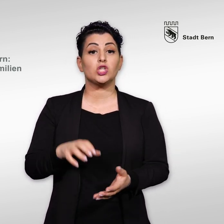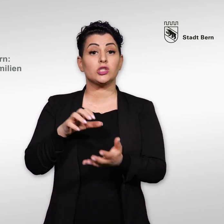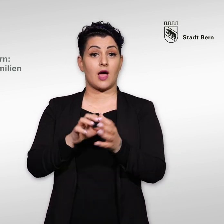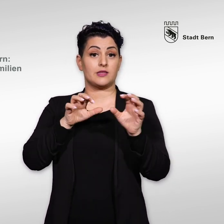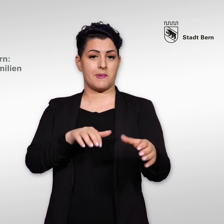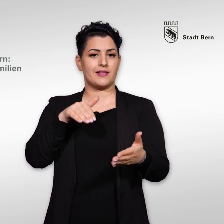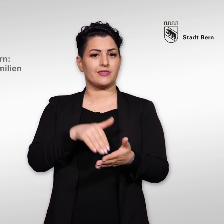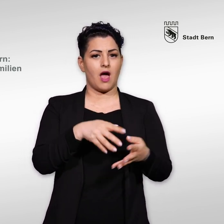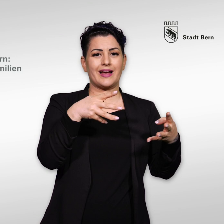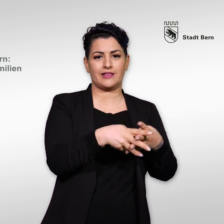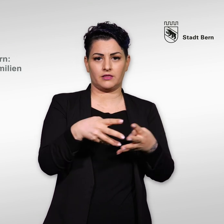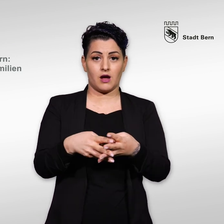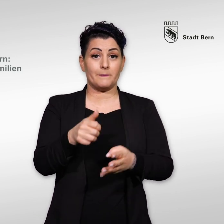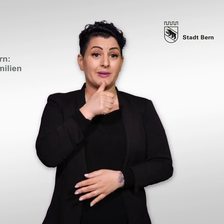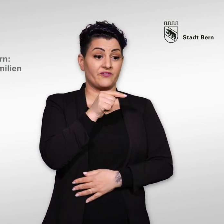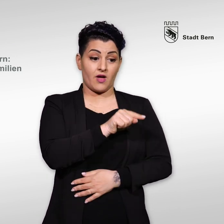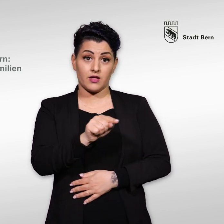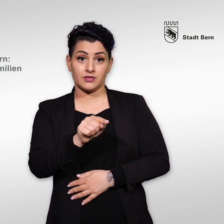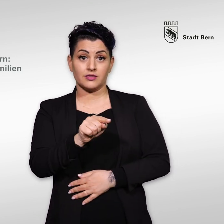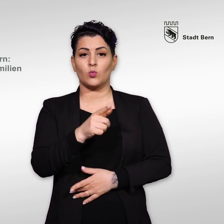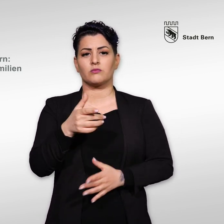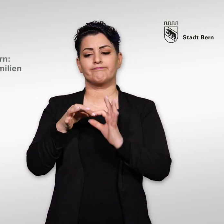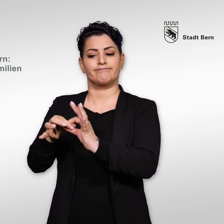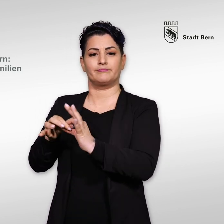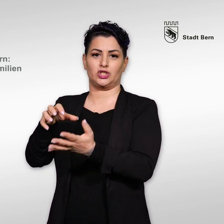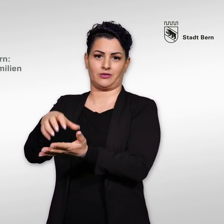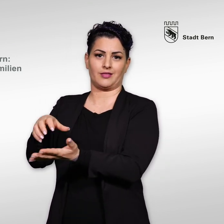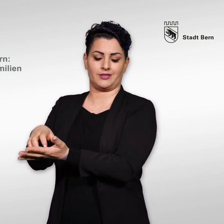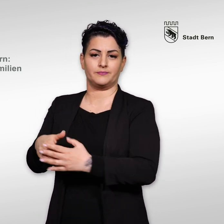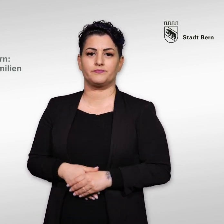Es gibt in der Stadt Bern privat oder städtisch geführte Kitas.